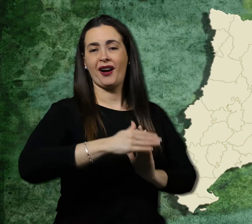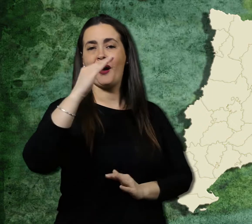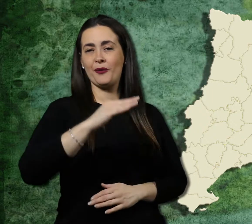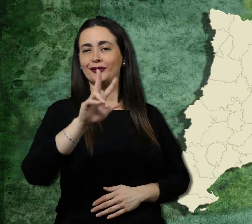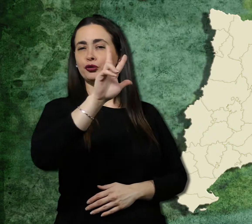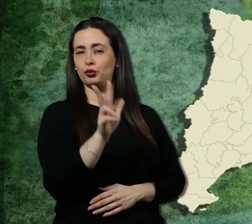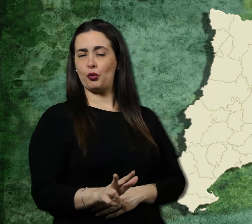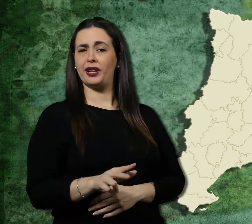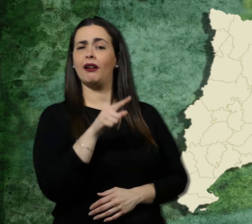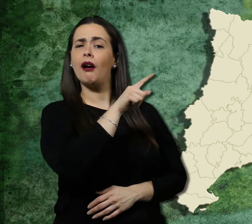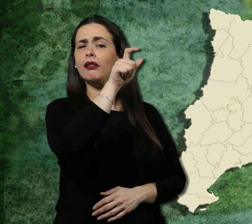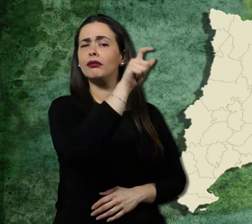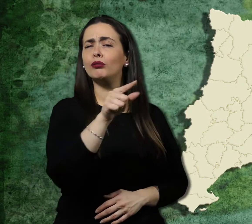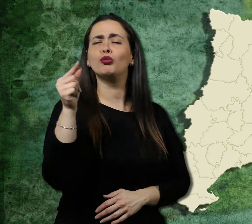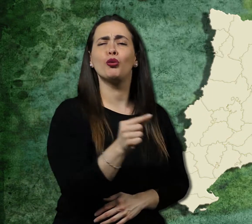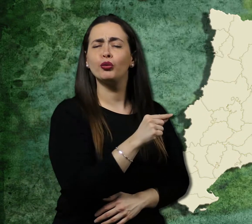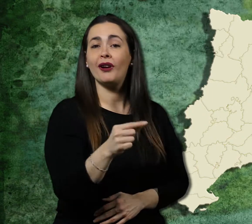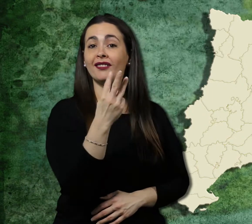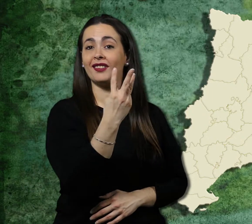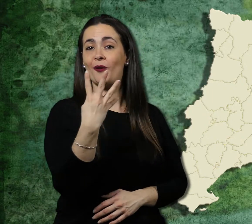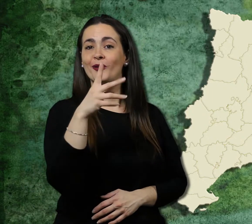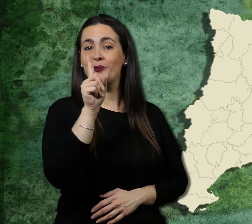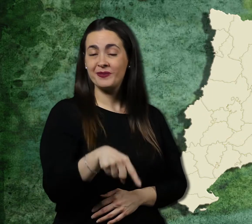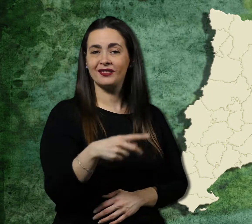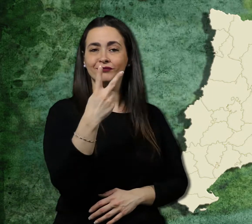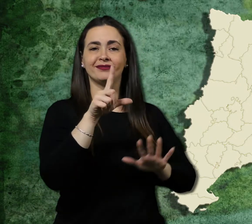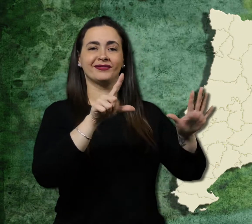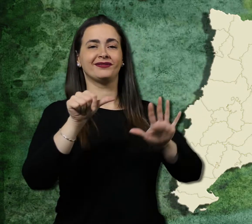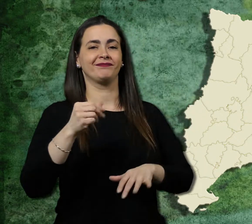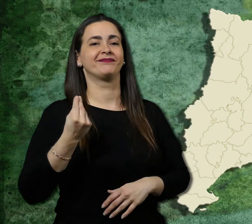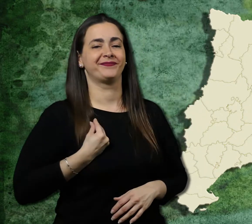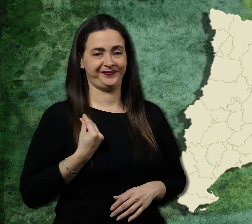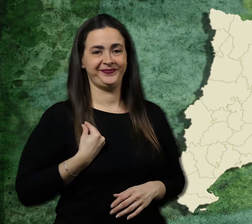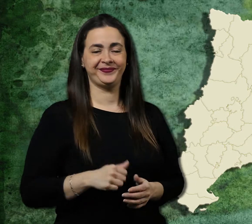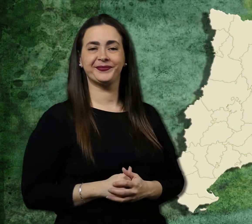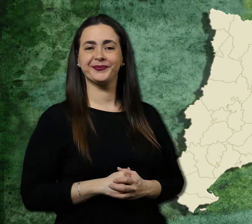Comarca: Baix Llobregat. Població: 34.276 habitants.